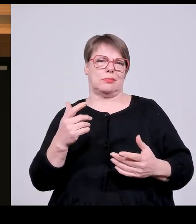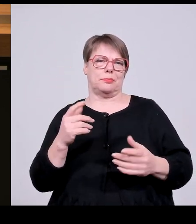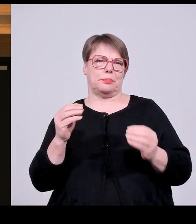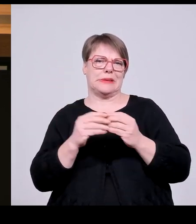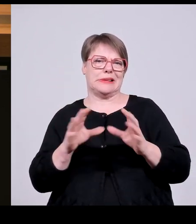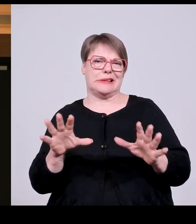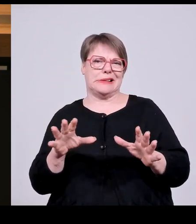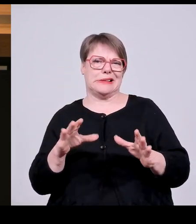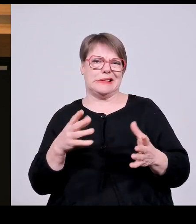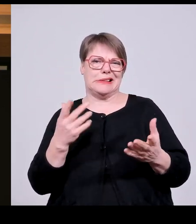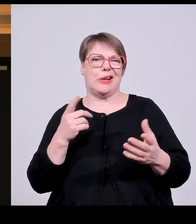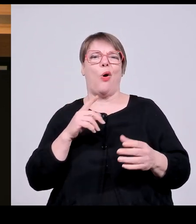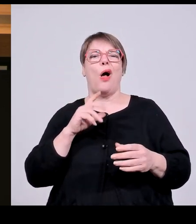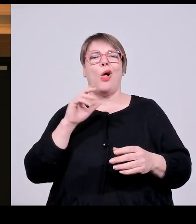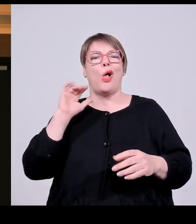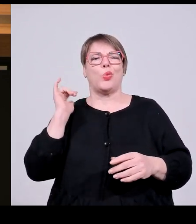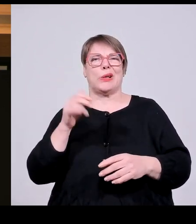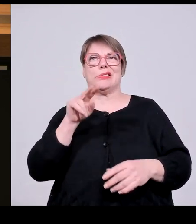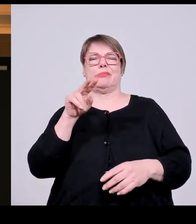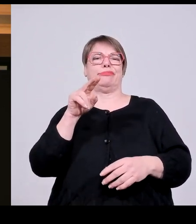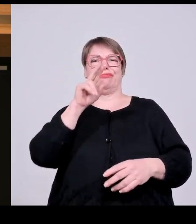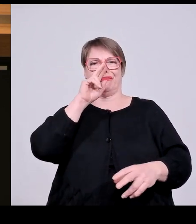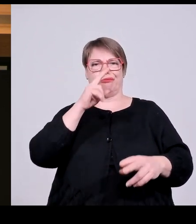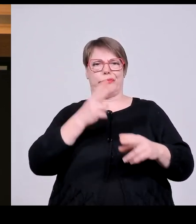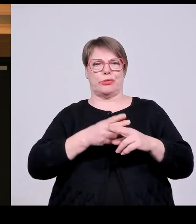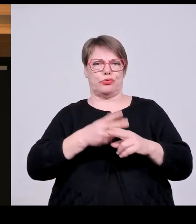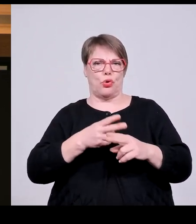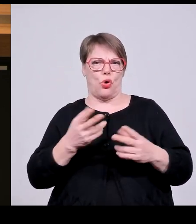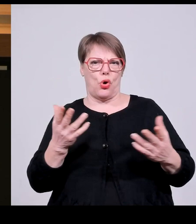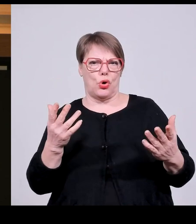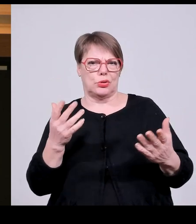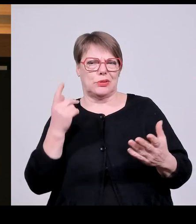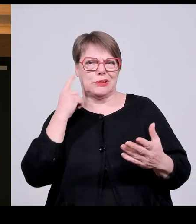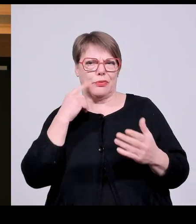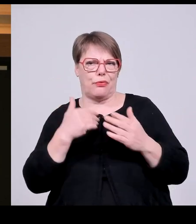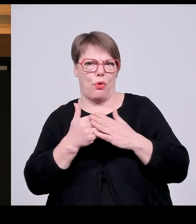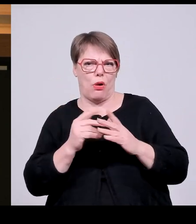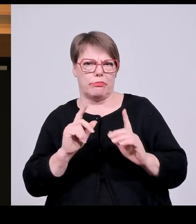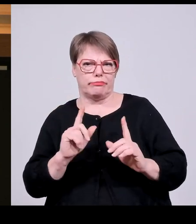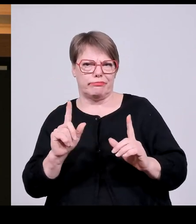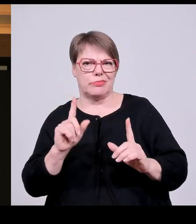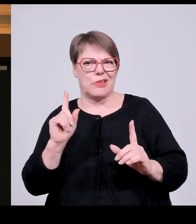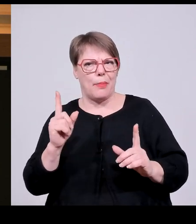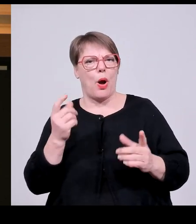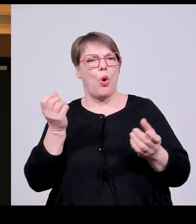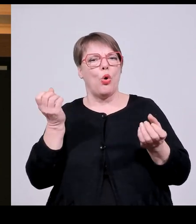Vielen Dank, herr Präsident. Liebe Kollegen und Kollegen. Wenn wir über 3% des Gebäudebestand sprechen, weiß